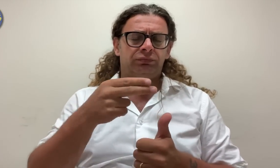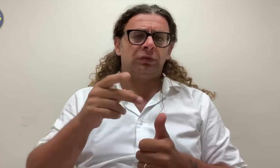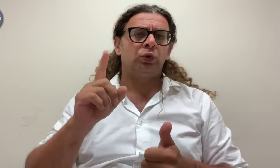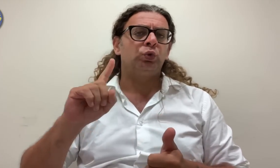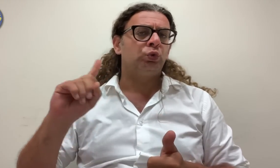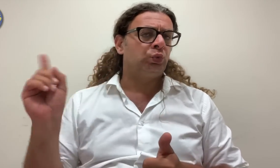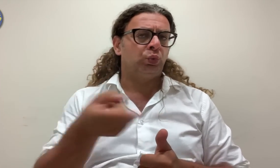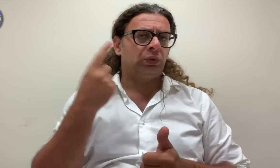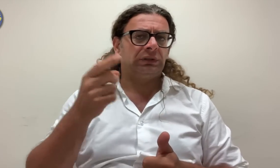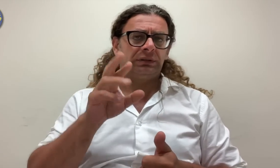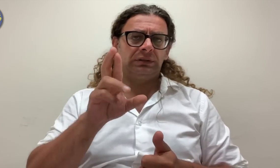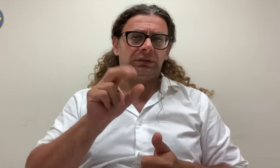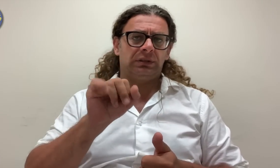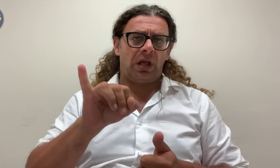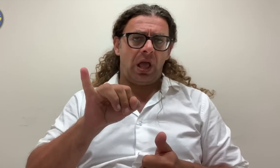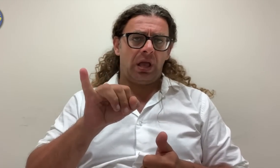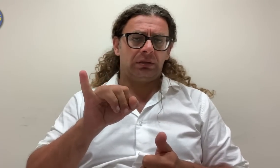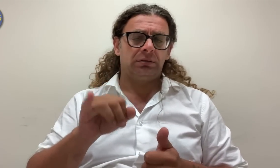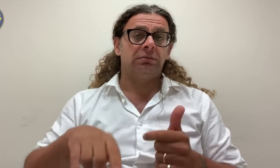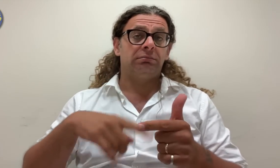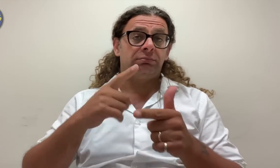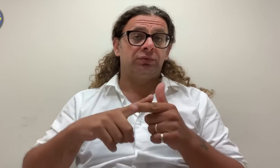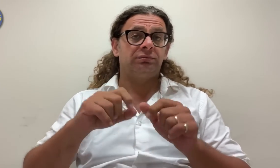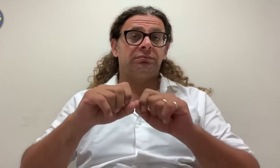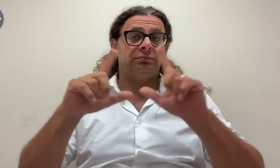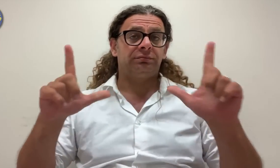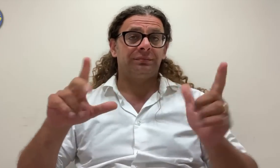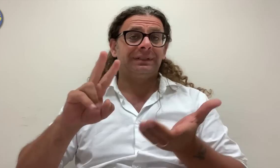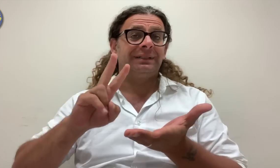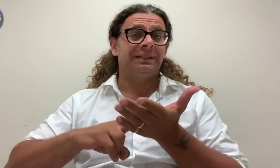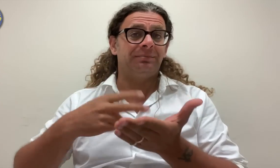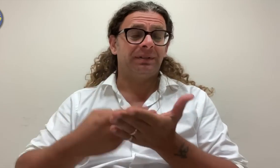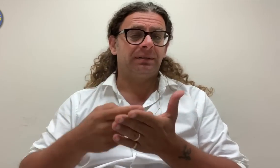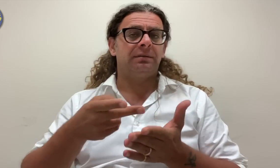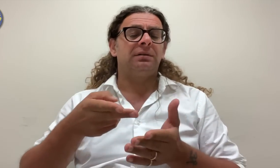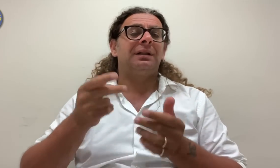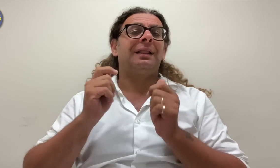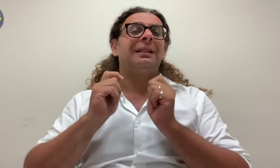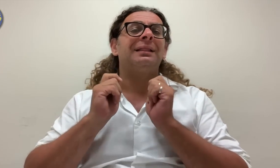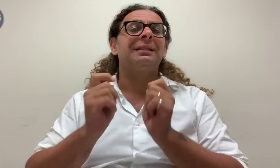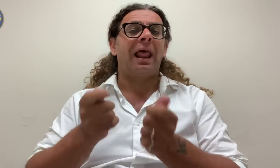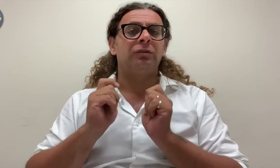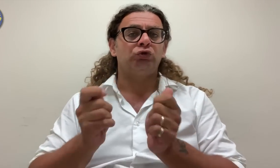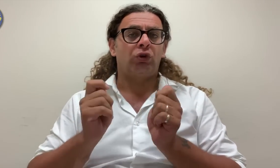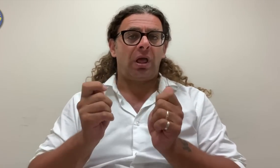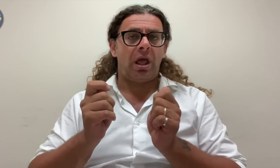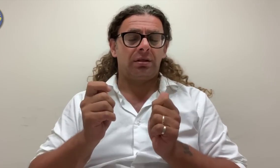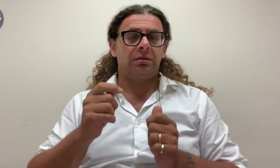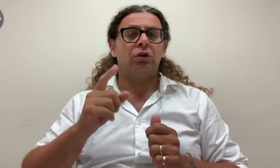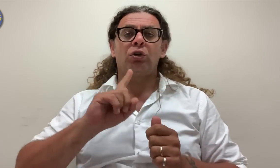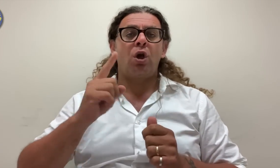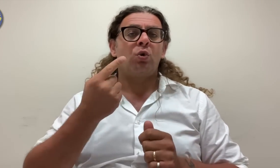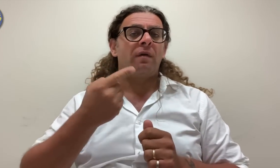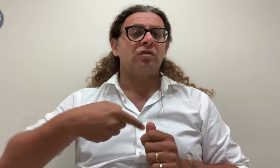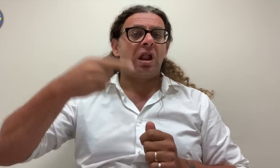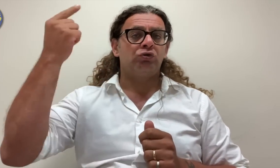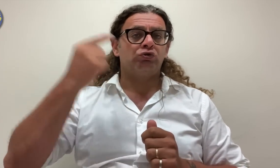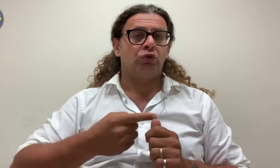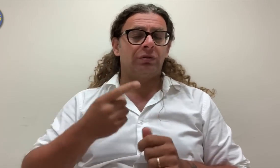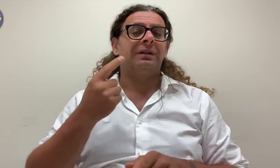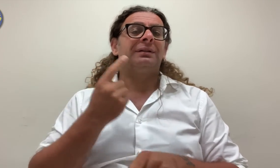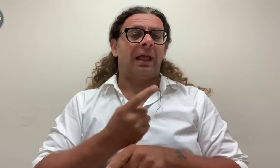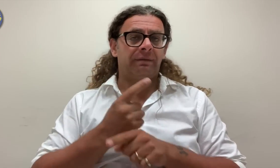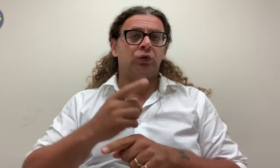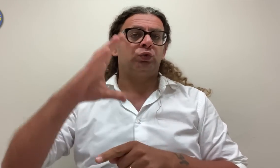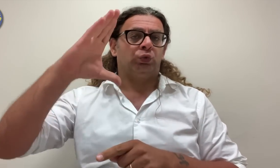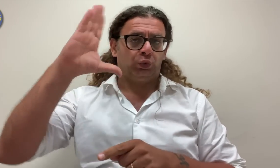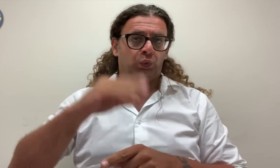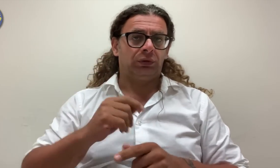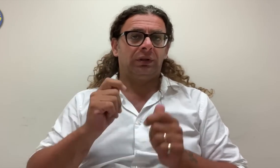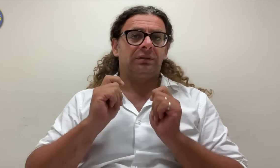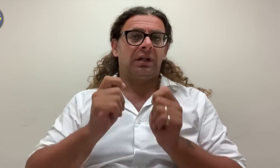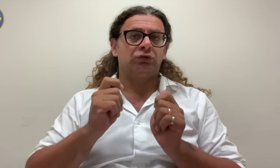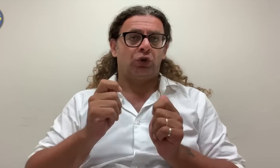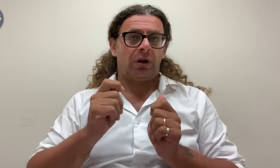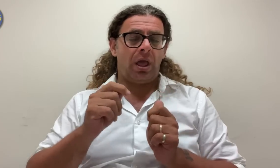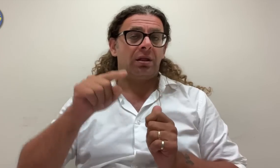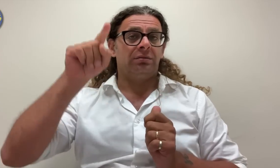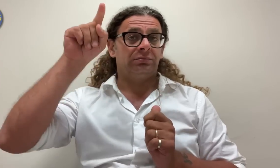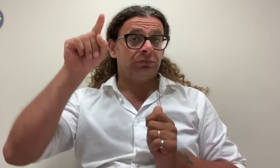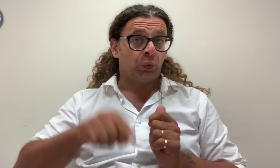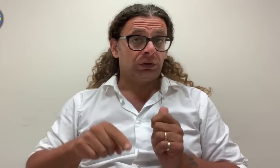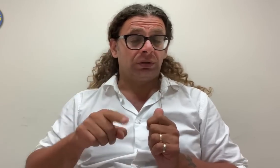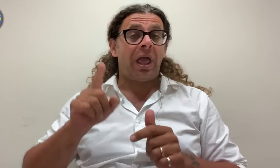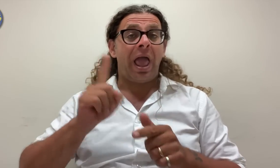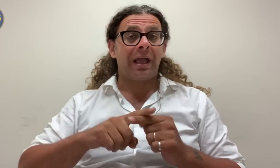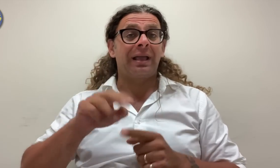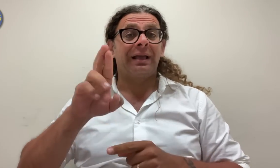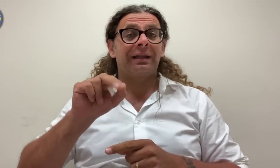programmazione RAI sia sottotitolata e che tutte le edizioni dei telegiornali dovranno prevedere la presenza dell’Interprete LIS, comprese le edizioni dei